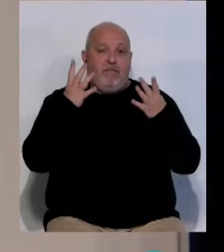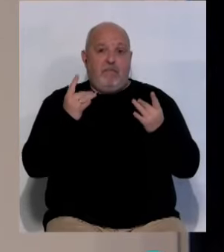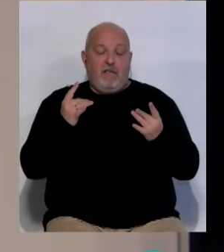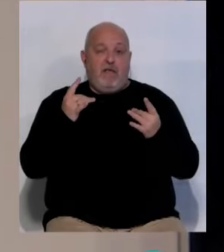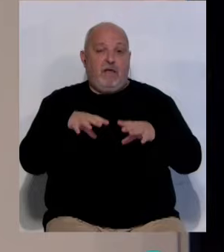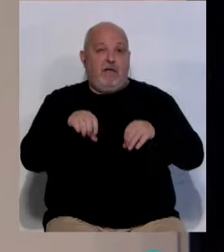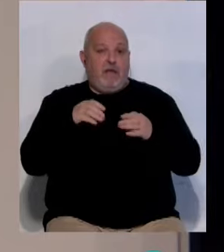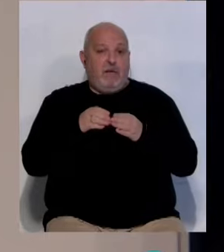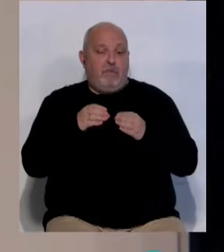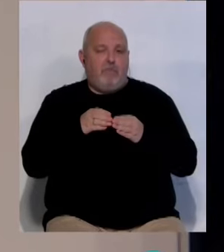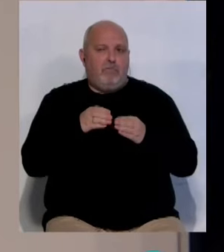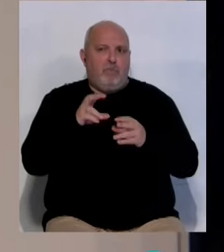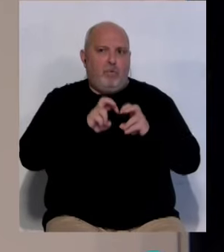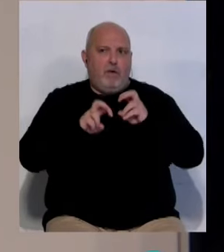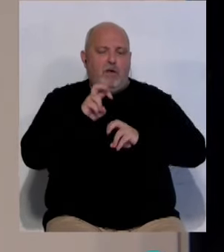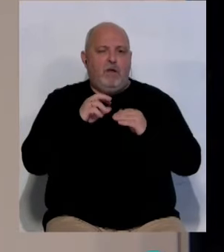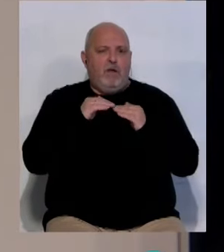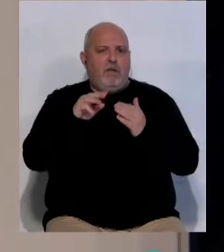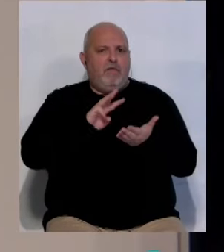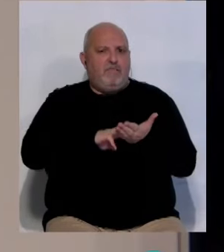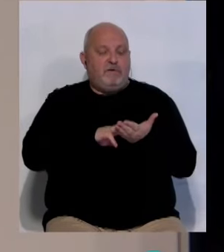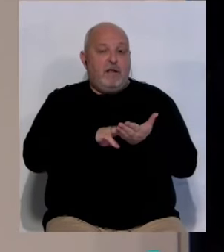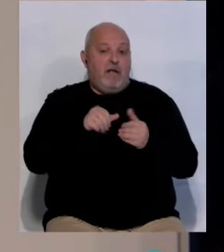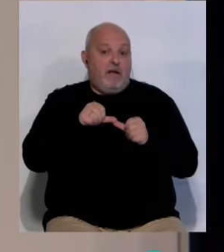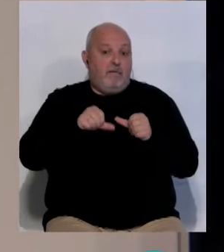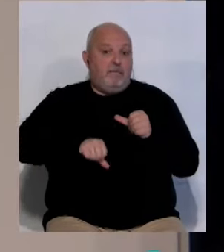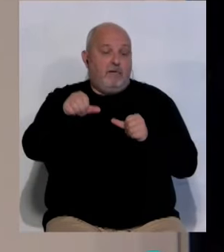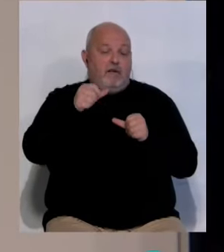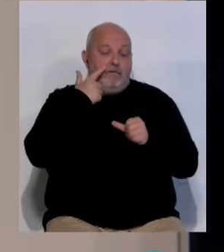equipo ha consolidado esa solidez defensiva y que a partir de ahí pues esperemos crecer como